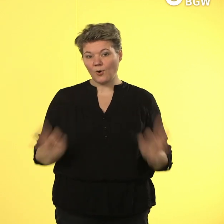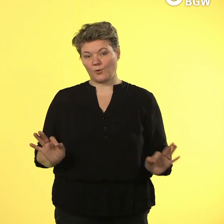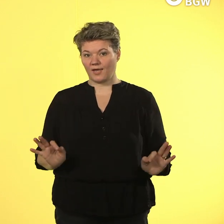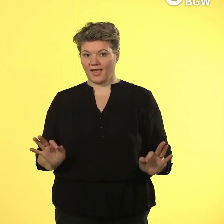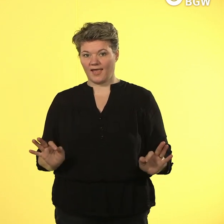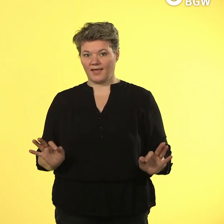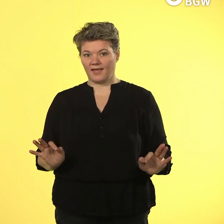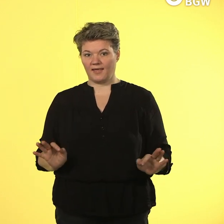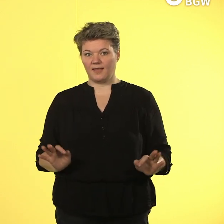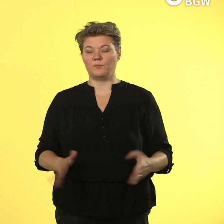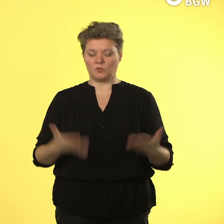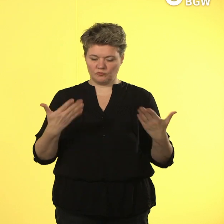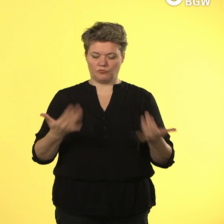Ich stelle mir vor, ich bin Teil von Ihrem Team.